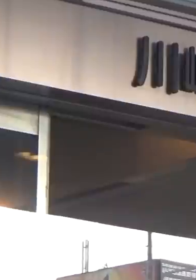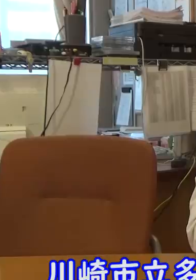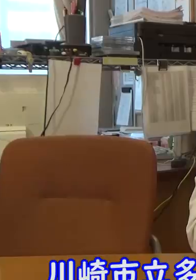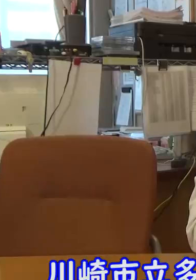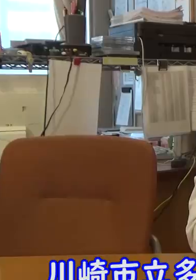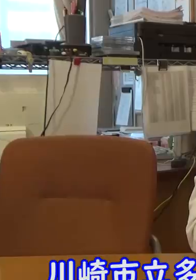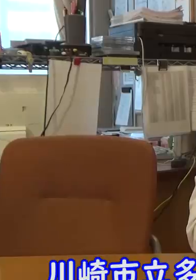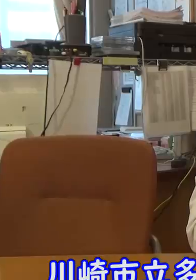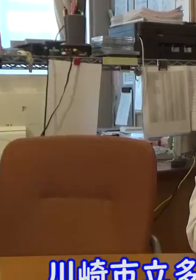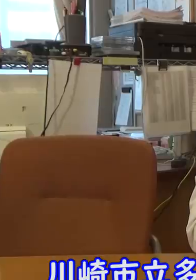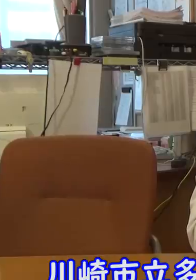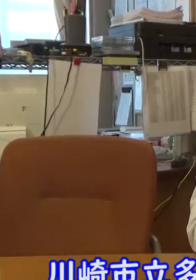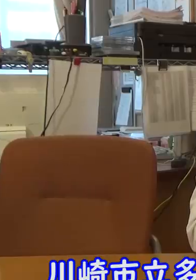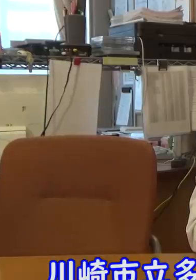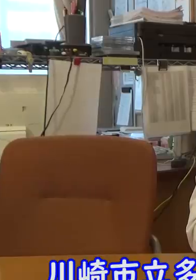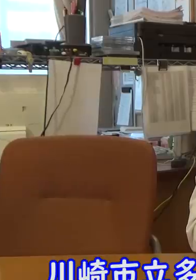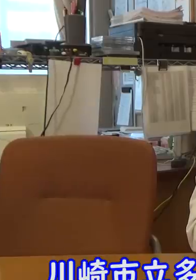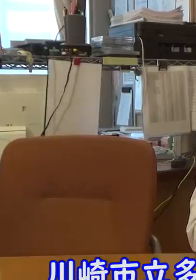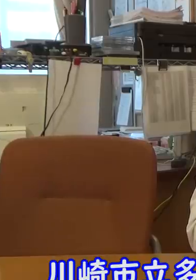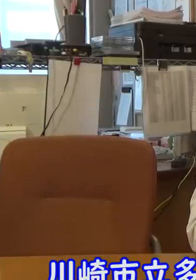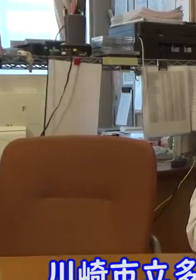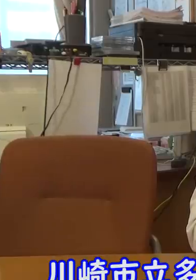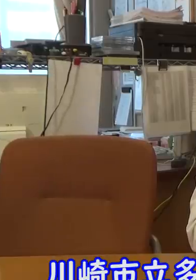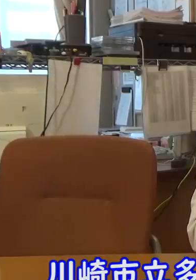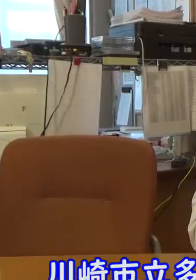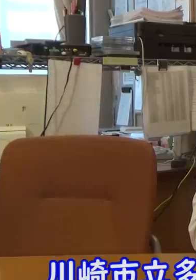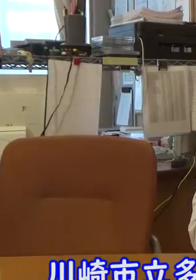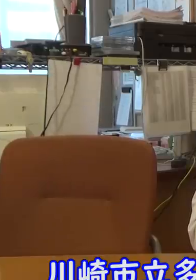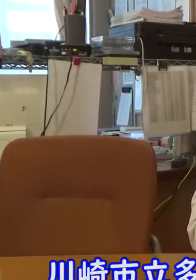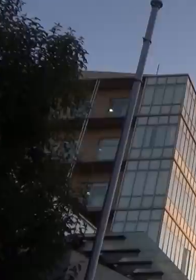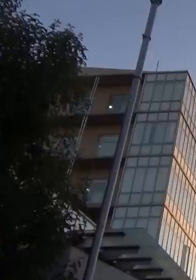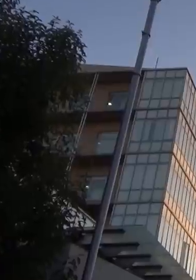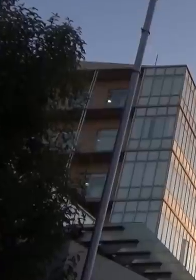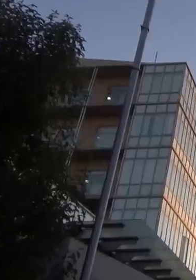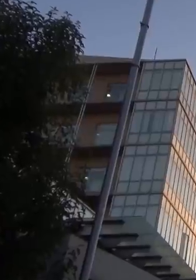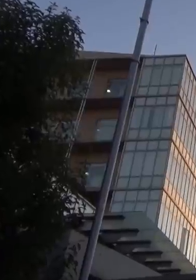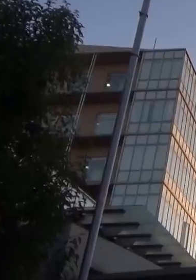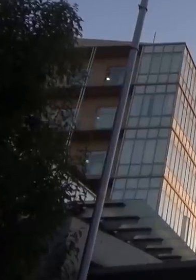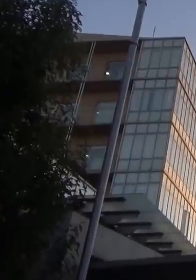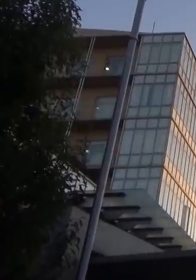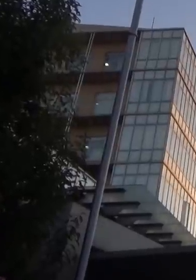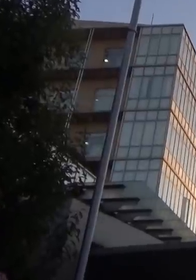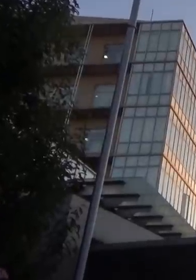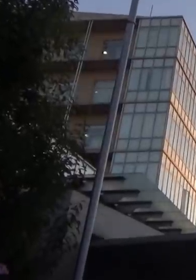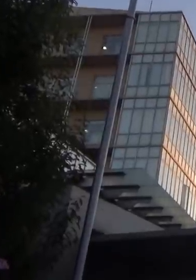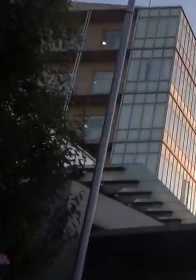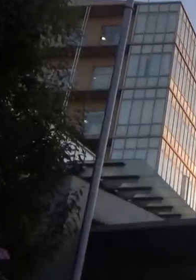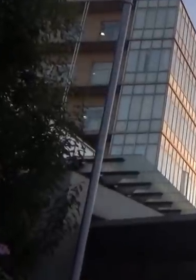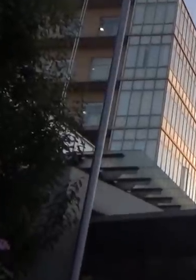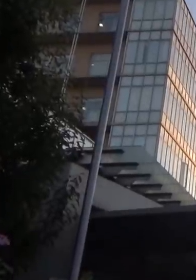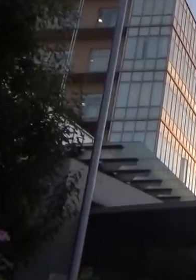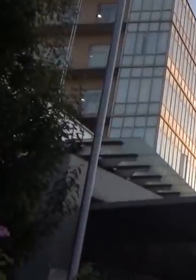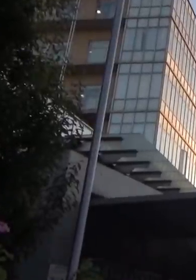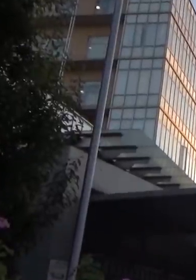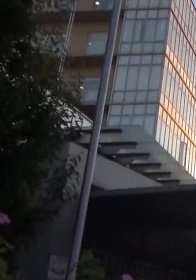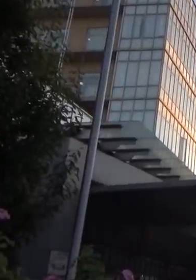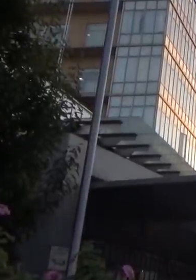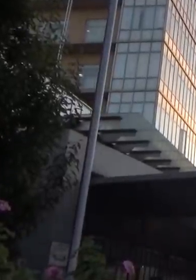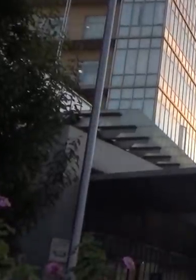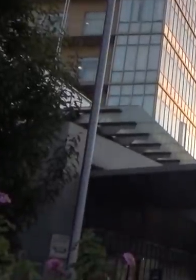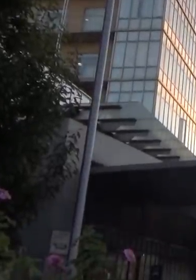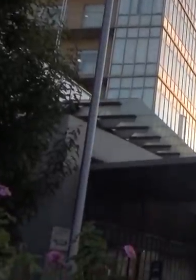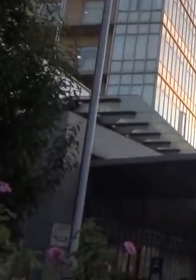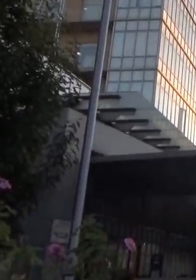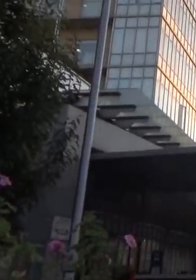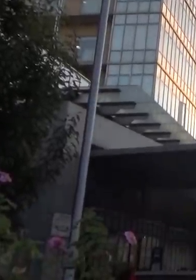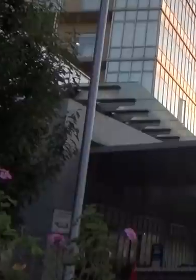川崎市立多摩病院は、平成18年に川崎市 の3つ目の市立病院として設立された